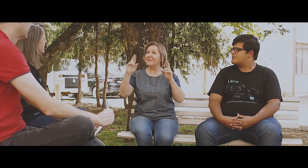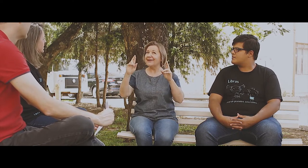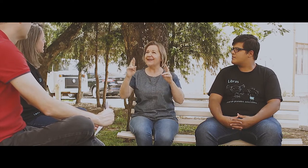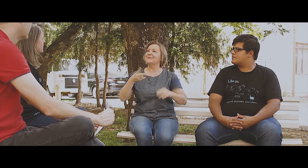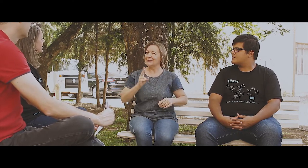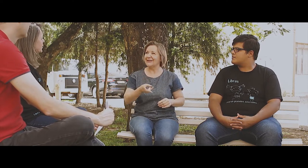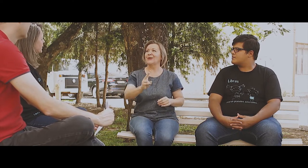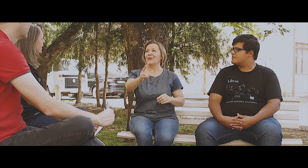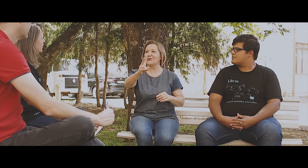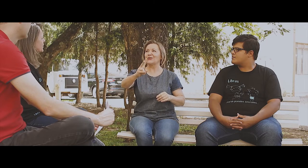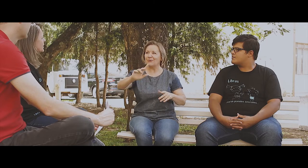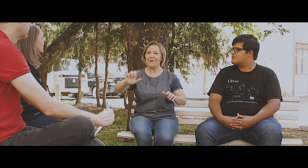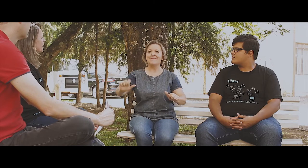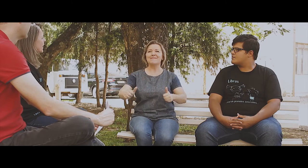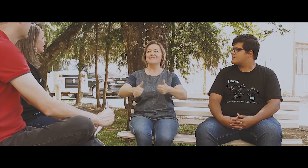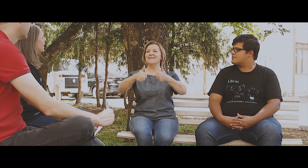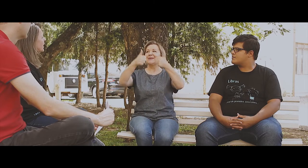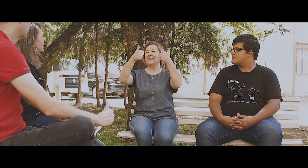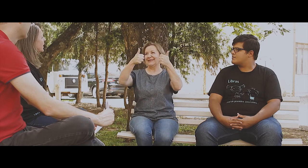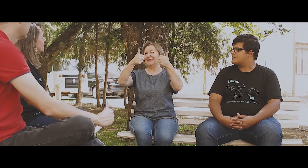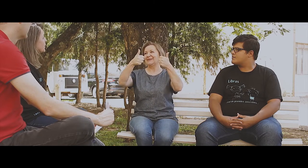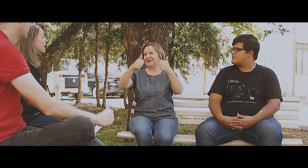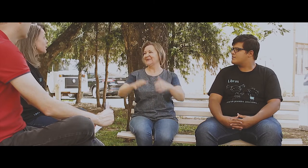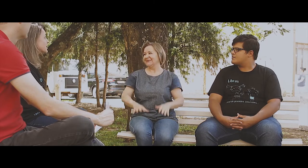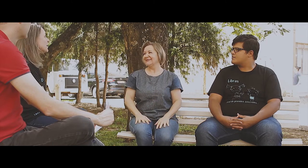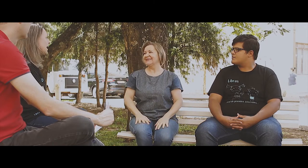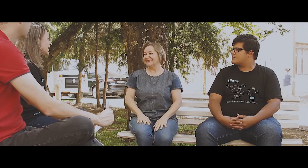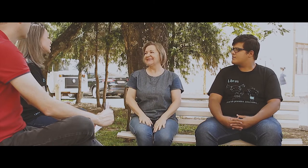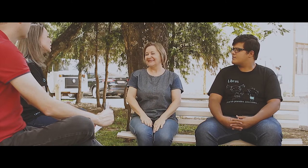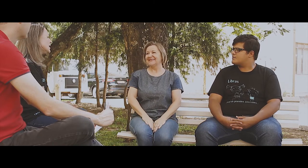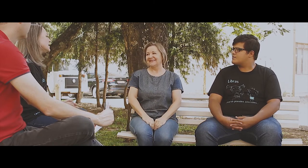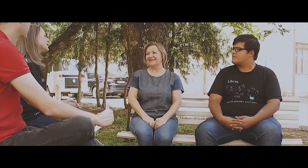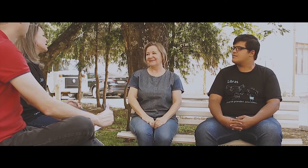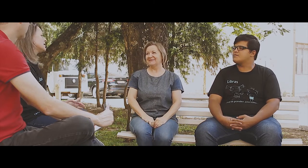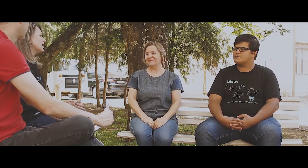que tivemos e esperamos ter mais conquistas agora.